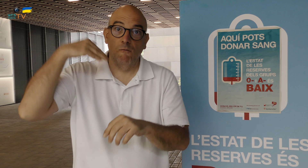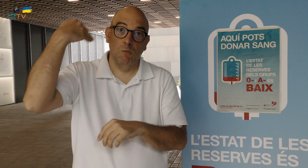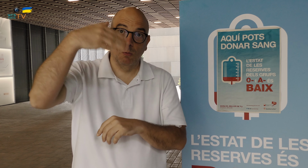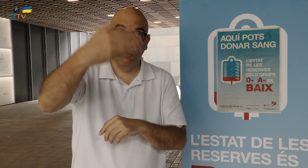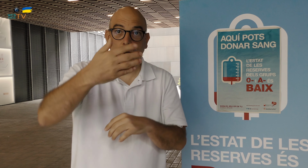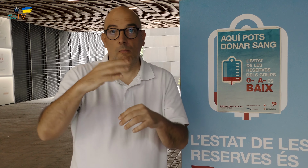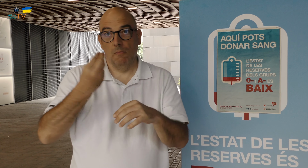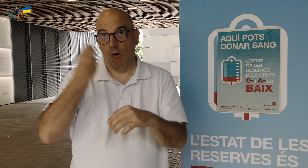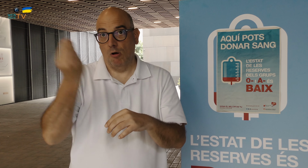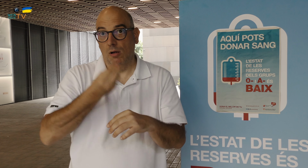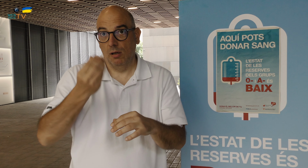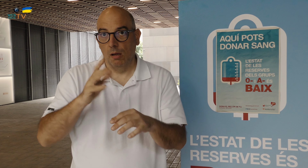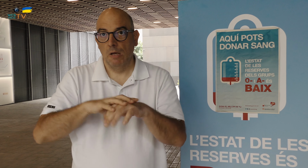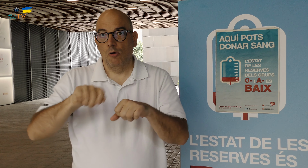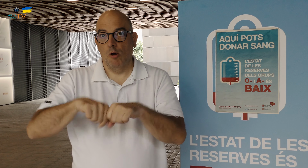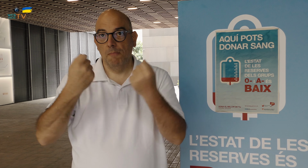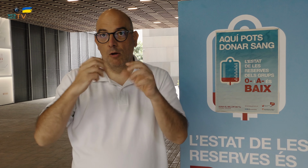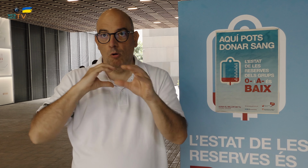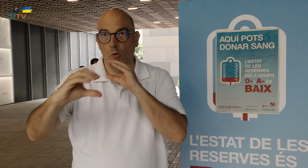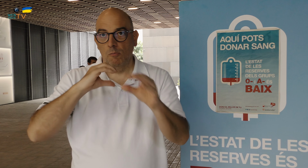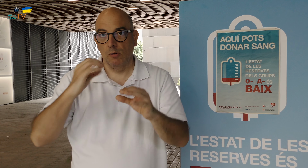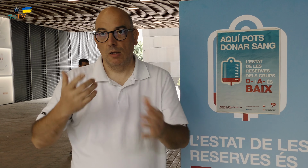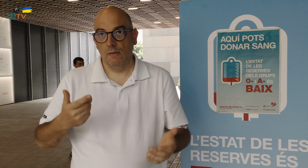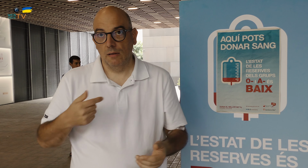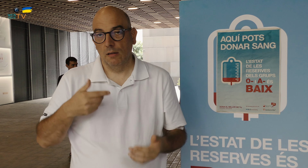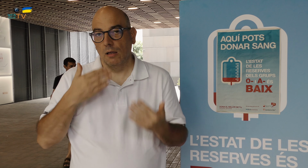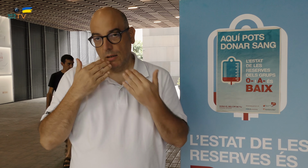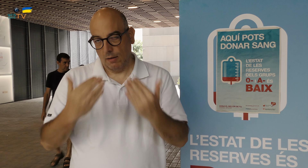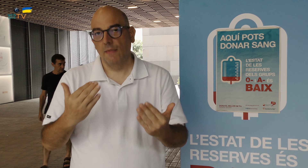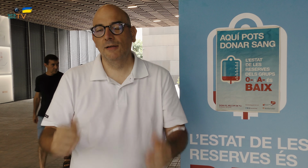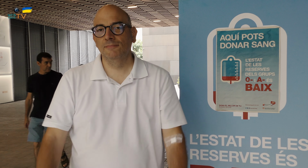Així també en futures ocasions serà més accessible, sense barreres comunicatives. Gràcies.